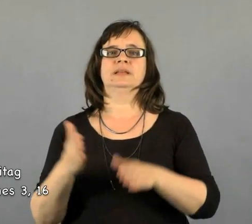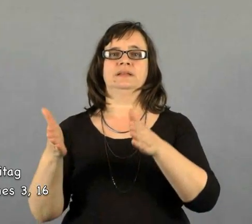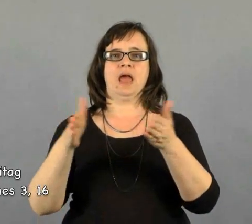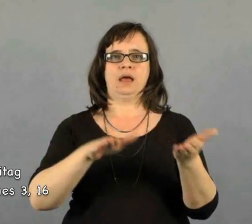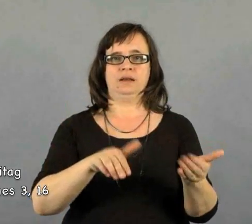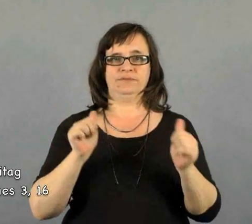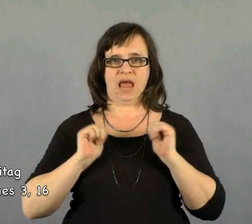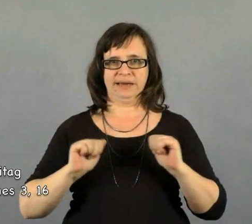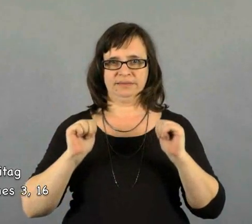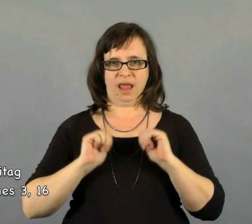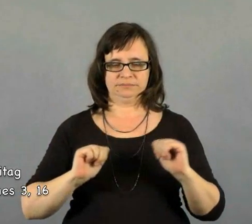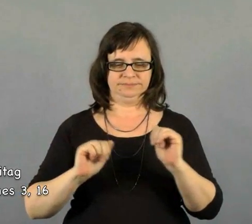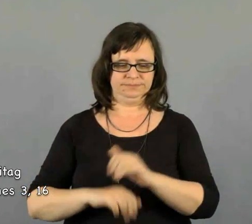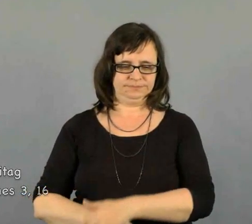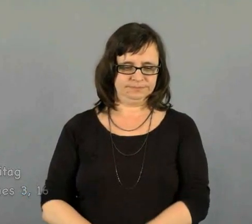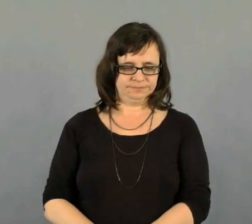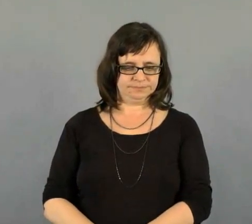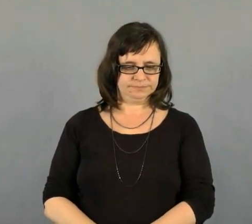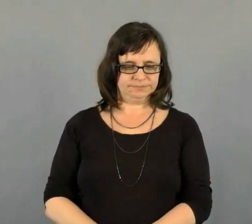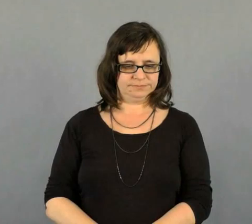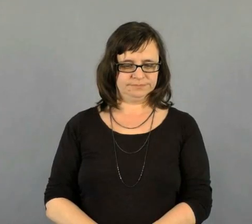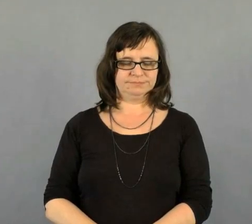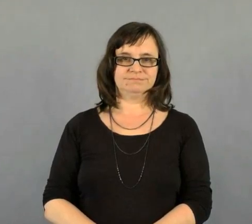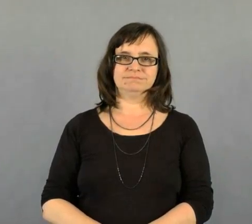Kar-Freitag (Todes-Tag von Jesus)